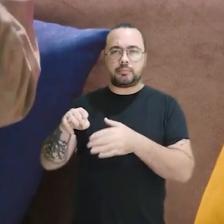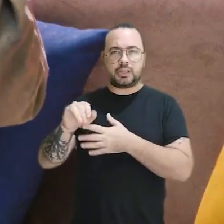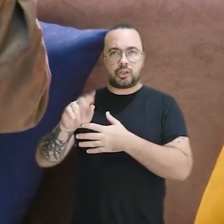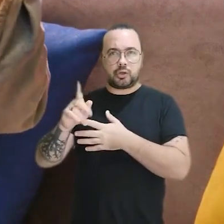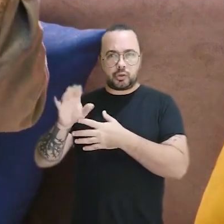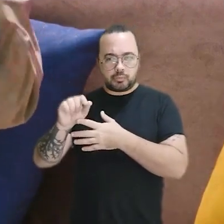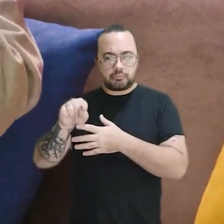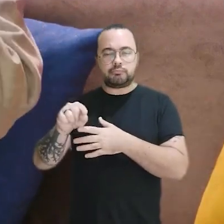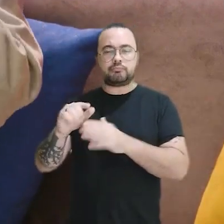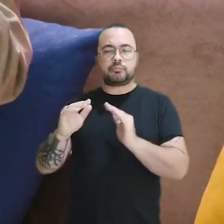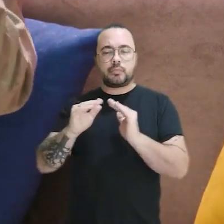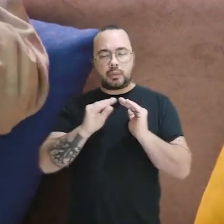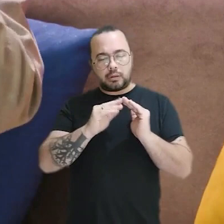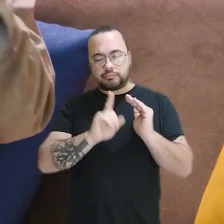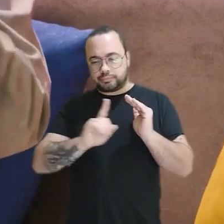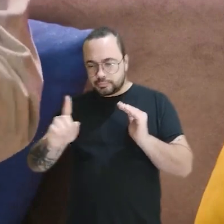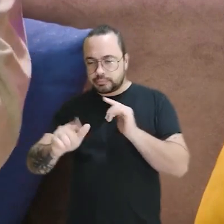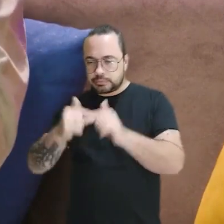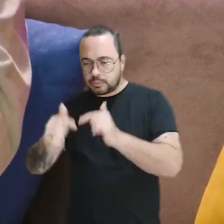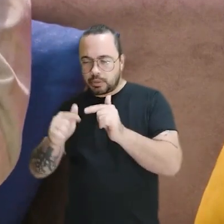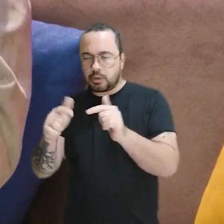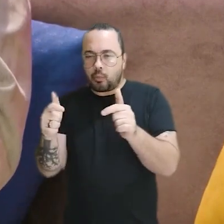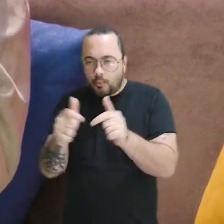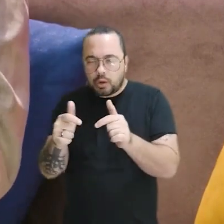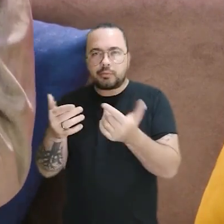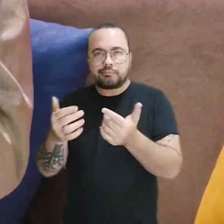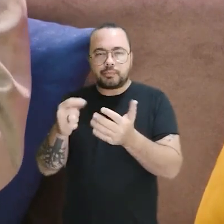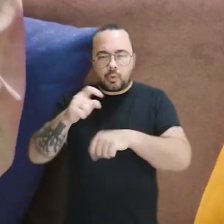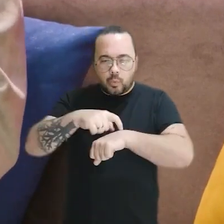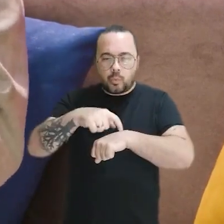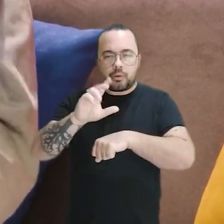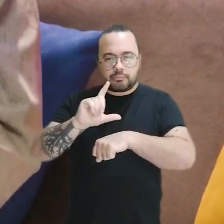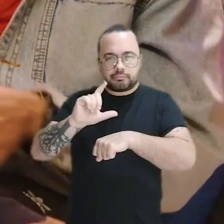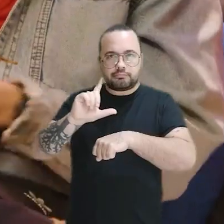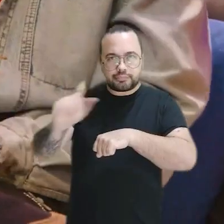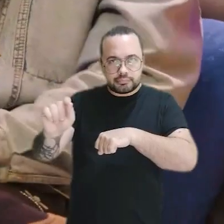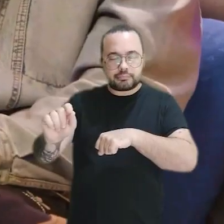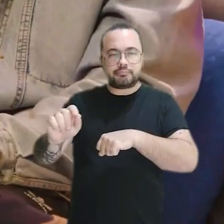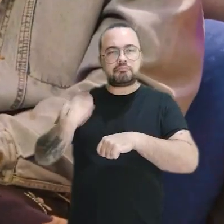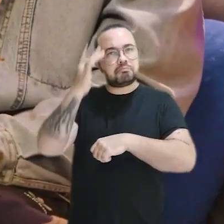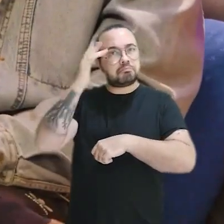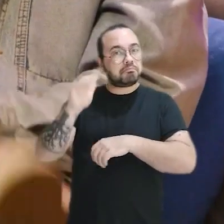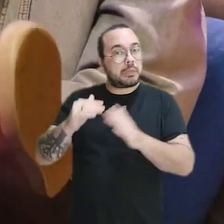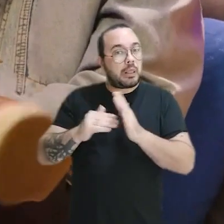pro clube atravessando a rua, trabalhando bem menos, tô, tipo, com horário pra ir embora, não sei até quando vai isso,